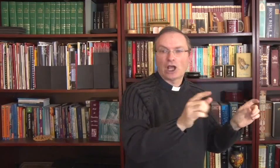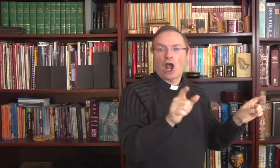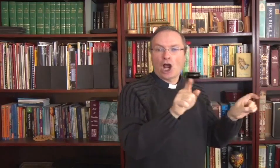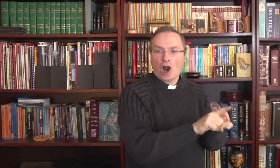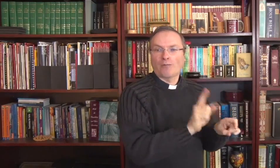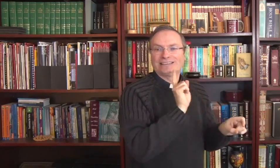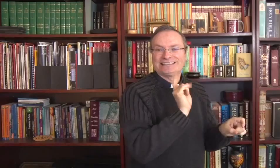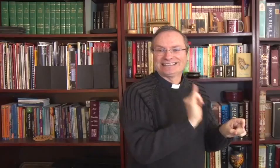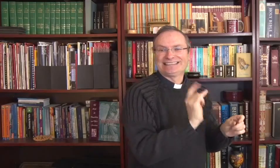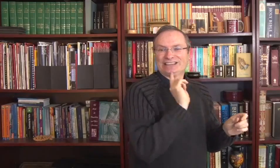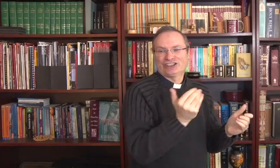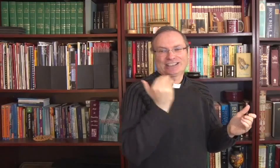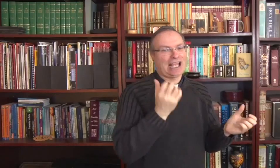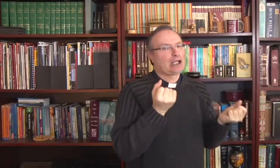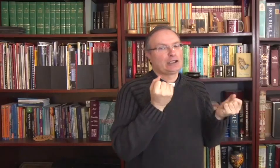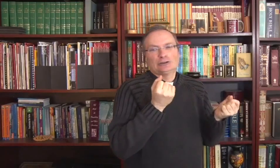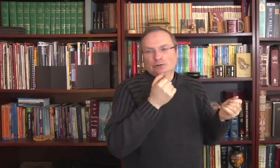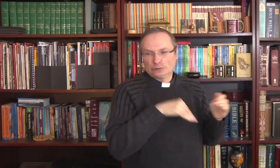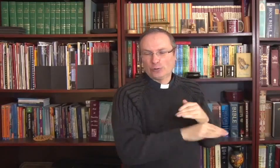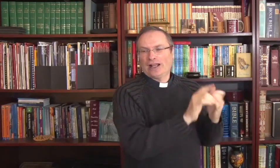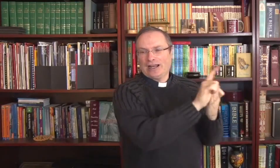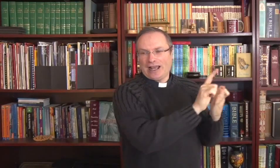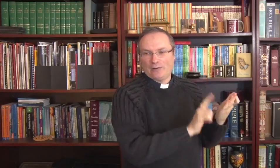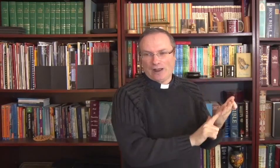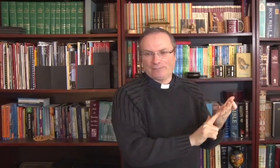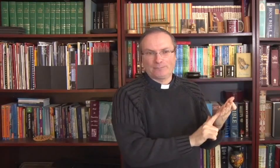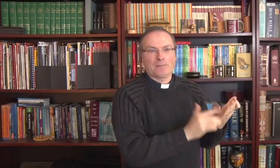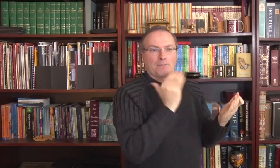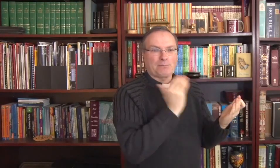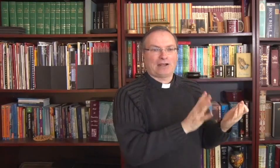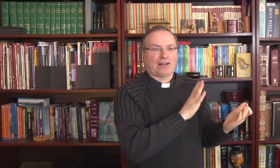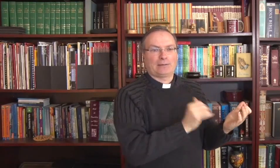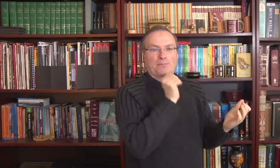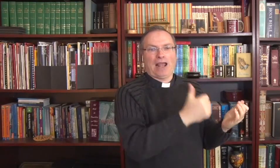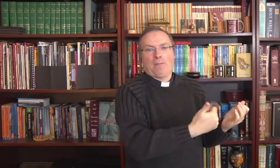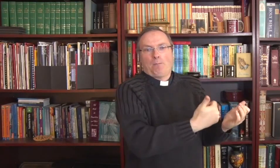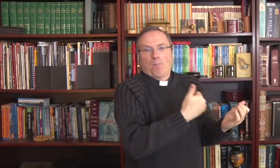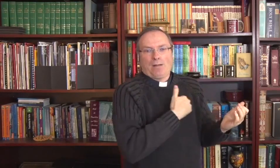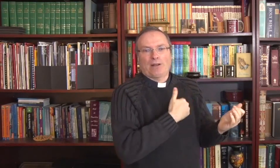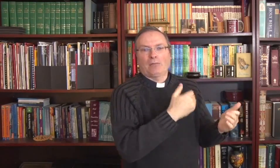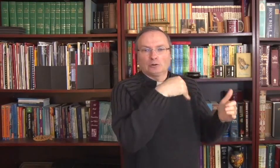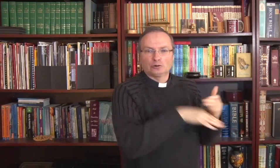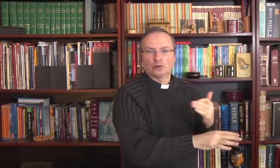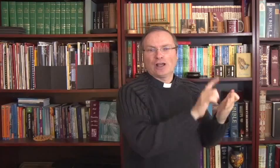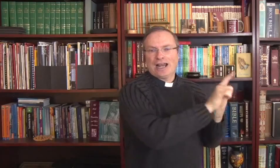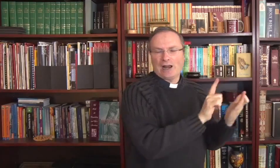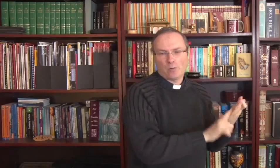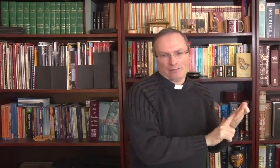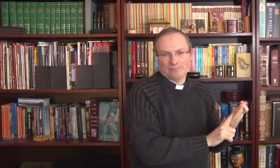comme si j’étais sous la loi [– bien que n’étant pas moi-même sous la loi –]